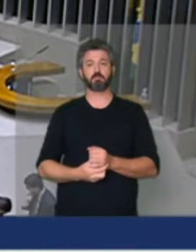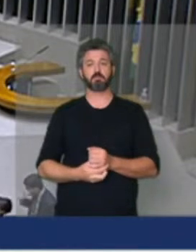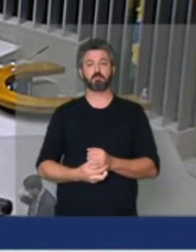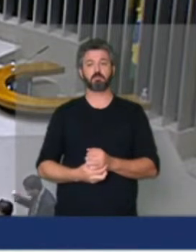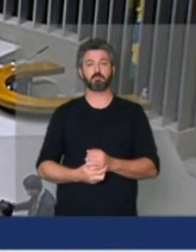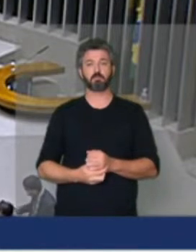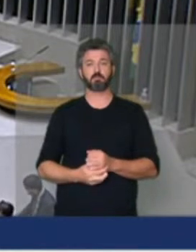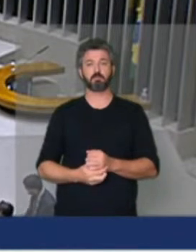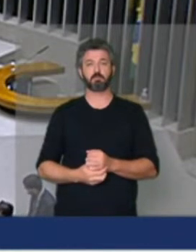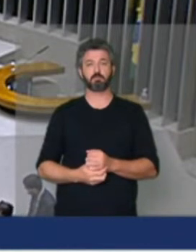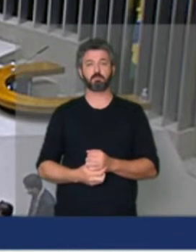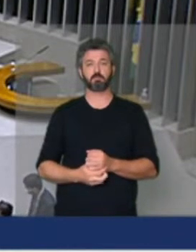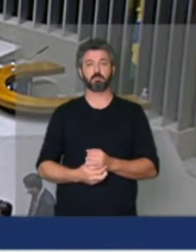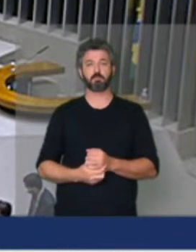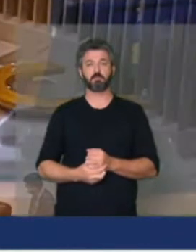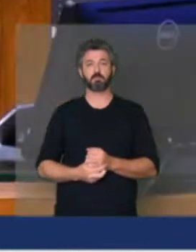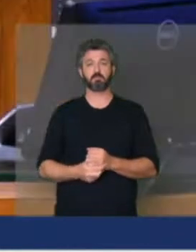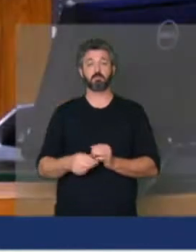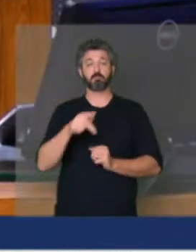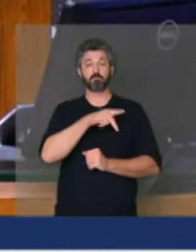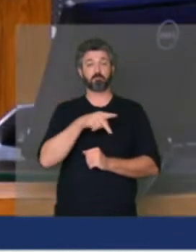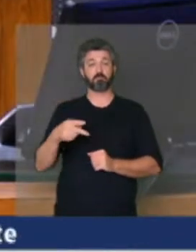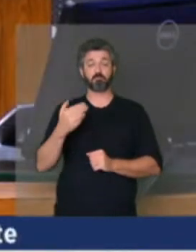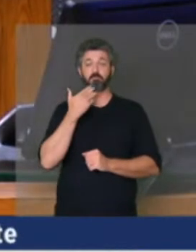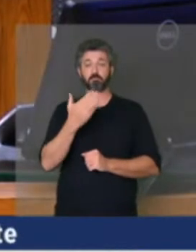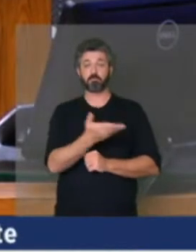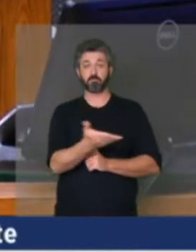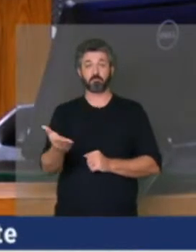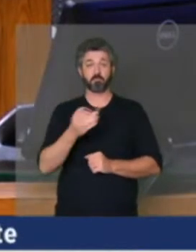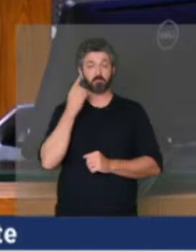SEUS VOTOS NO INFOLEG PARLAMENTAR ESTÁ INICIADA A VOTAÇÃO. DEPUTADO "MIDINHO",